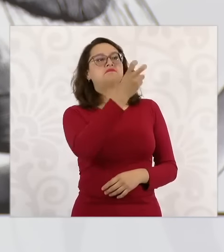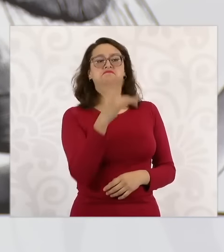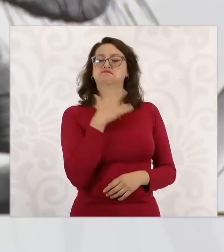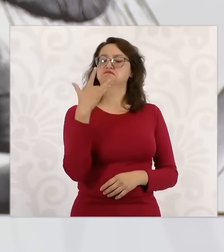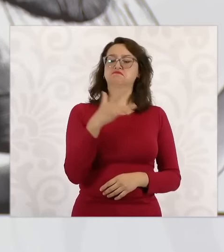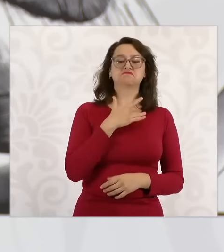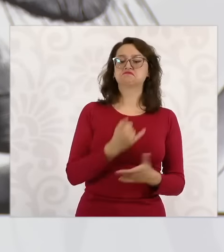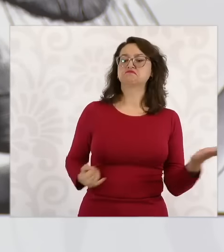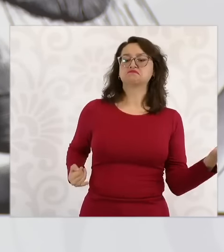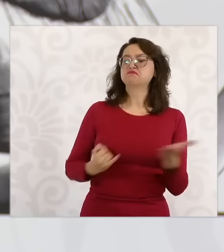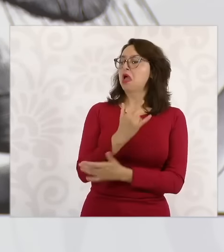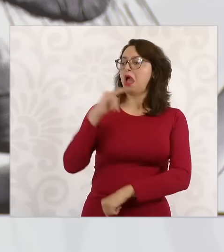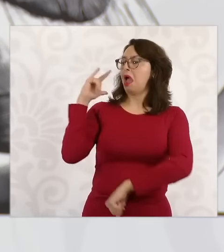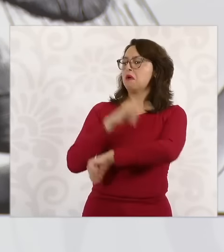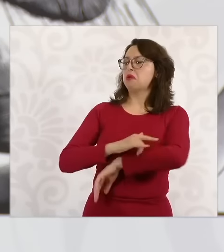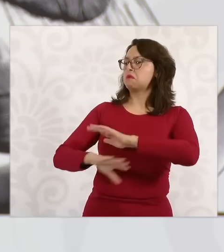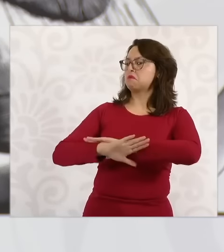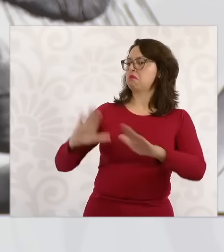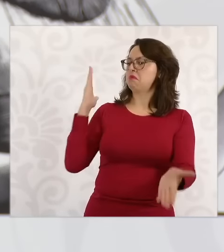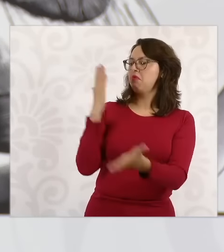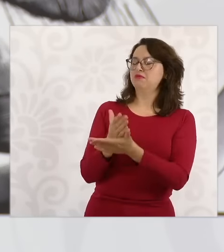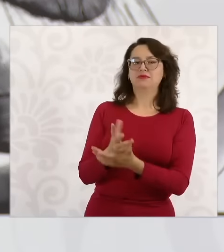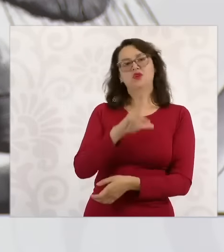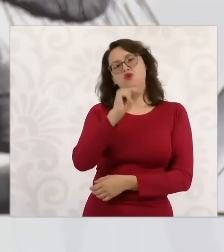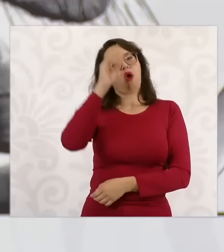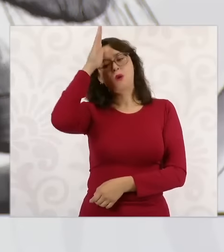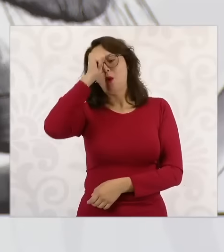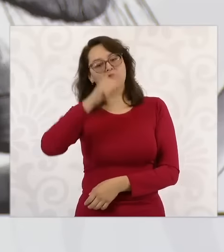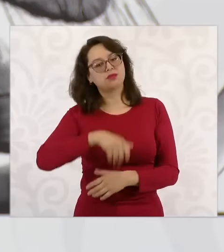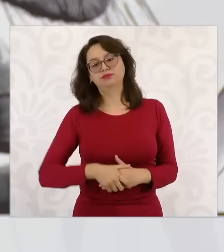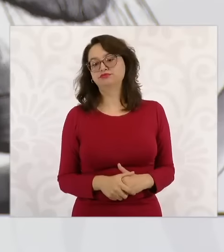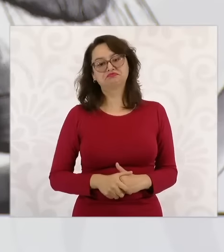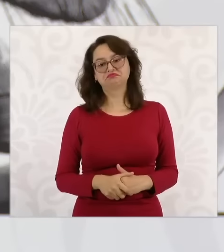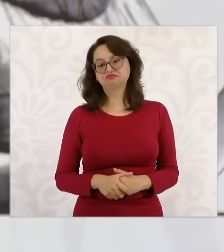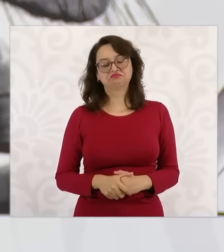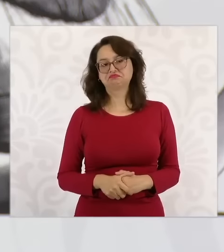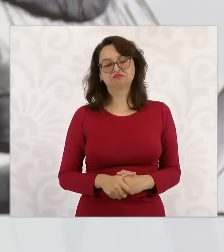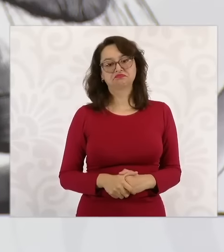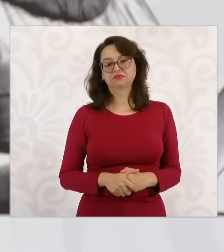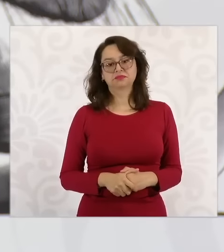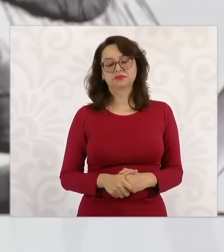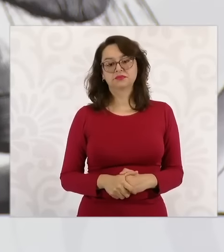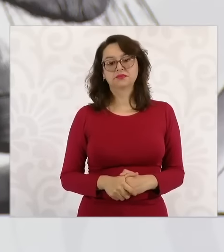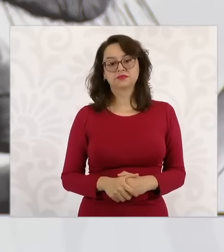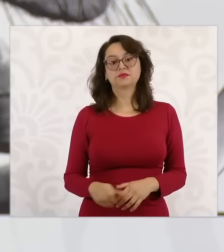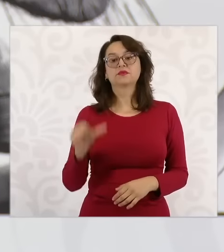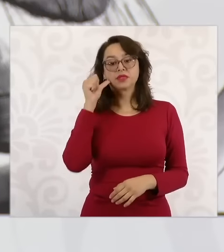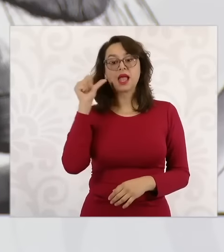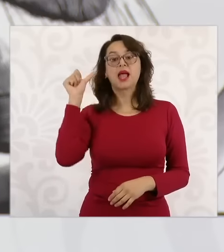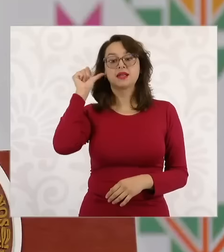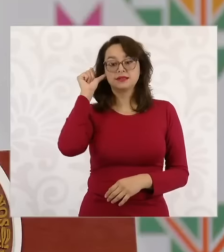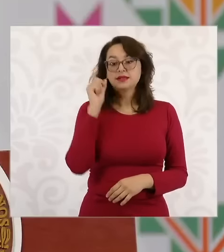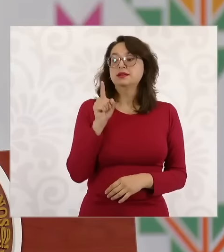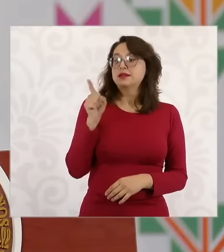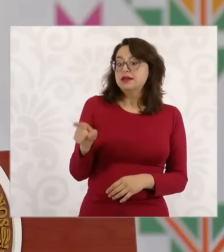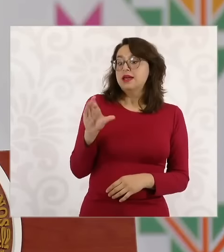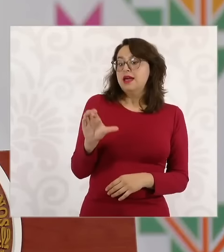esta decisión del departamento de transporte. E ayer le pedí al canciller que se comunicara con